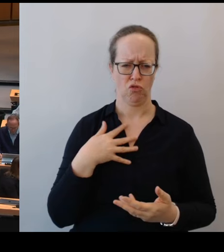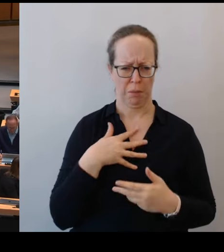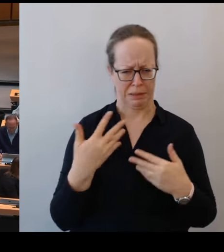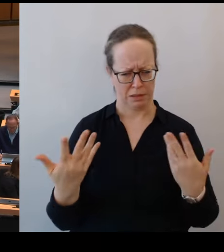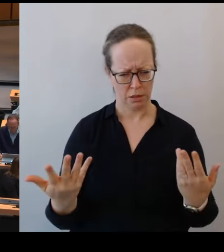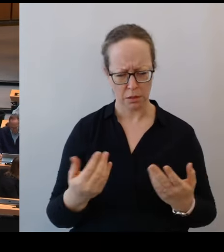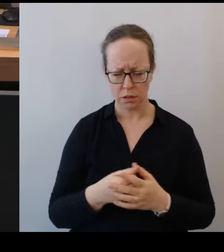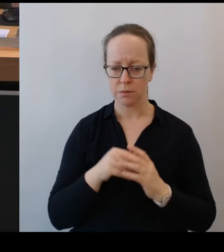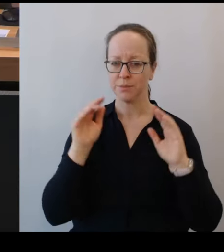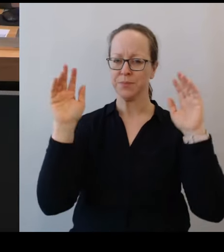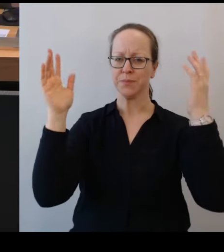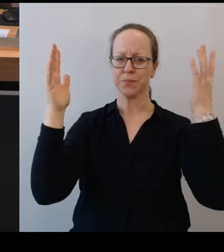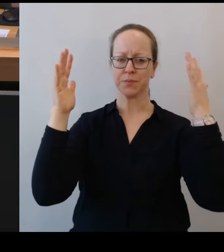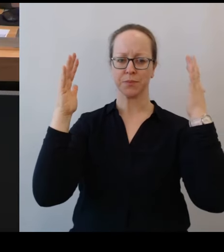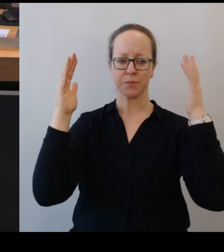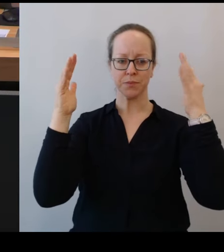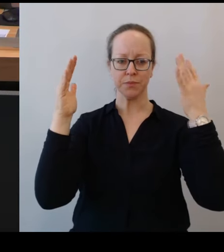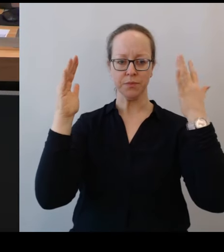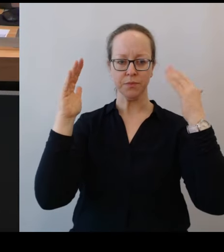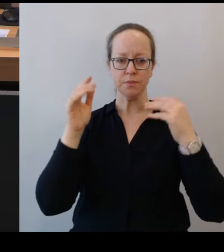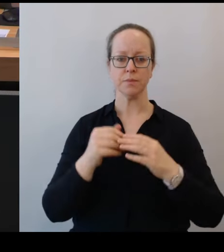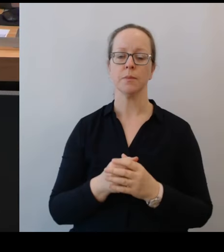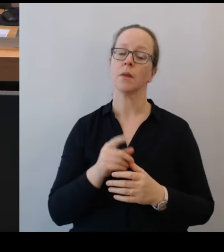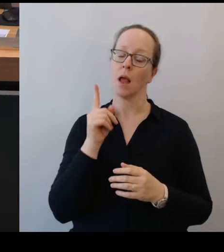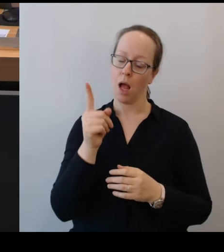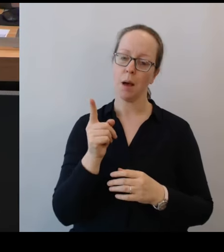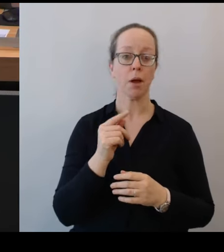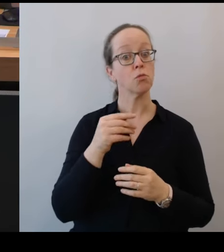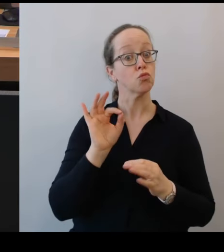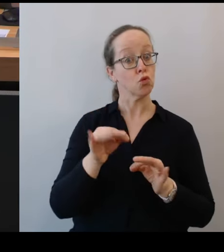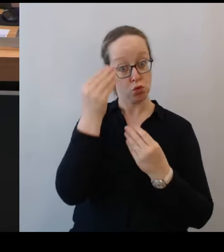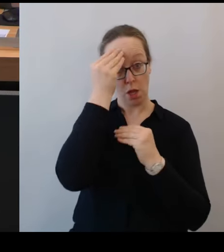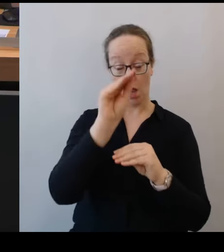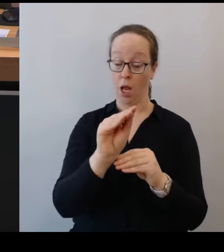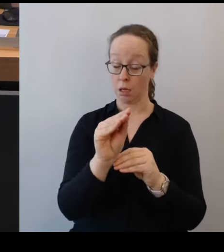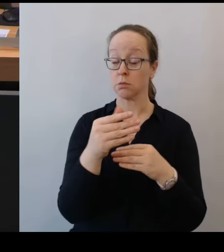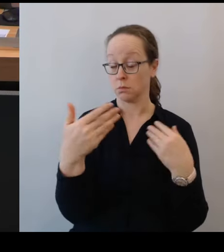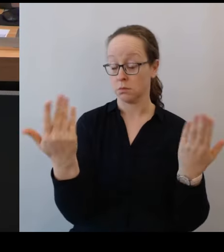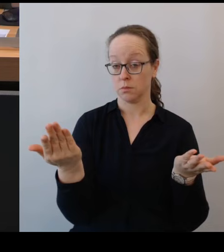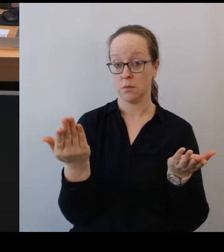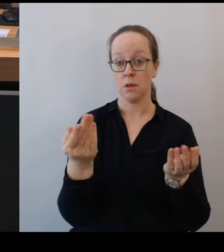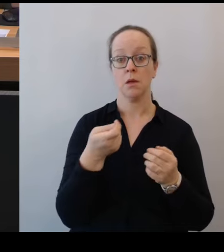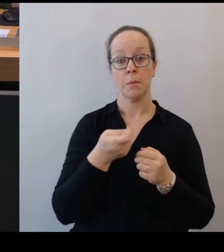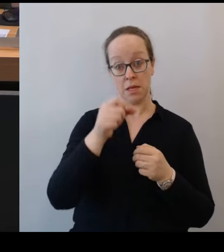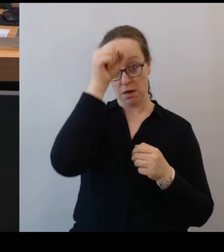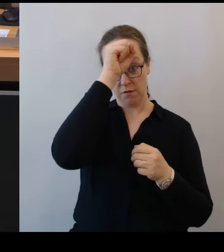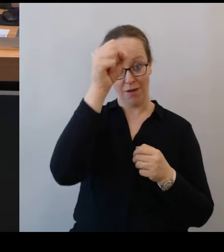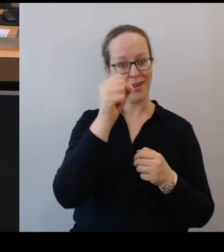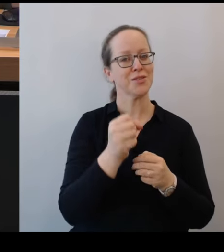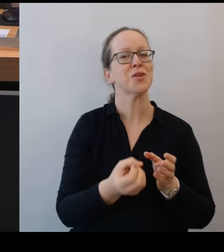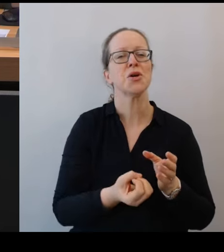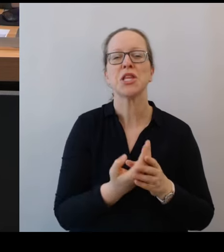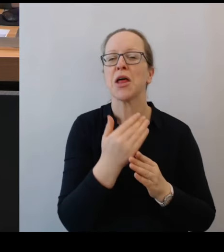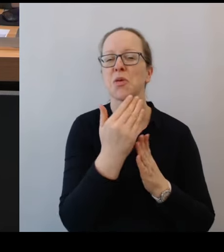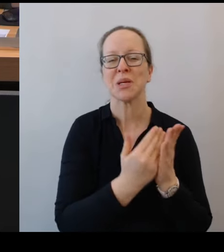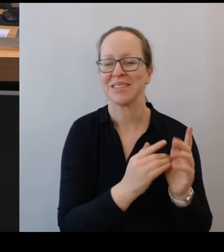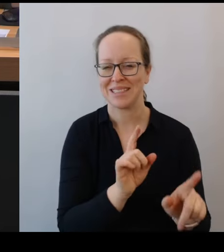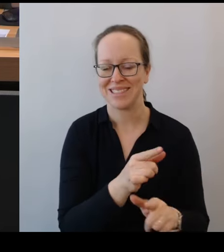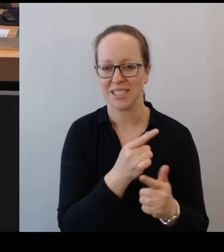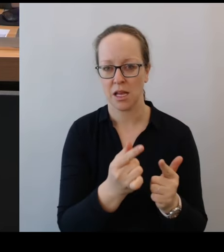Aber es gibt eigentlich eine gute Nachricht, denn der Mietenwahnsinn ist kein Naturgesetz. Nur können weder die neue Bauordnung oder ihr komisches schneller Baugesetz der Mietpreisdynamik